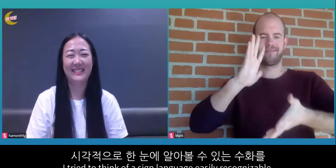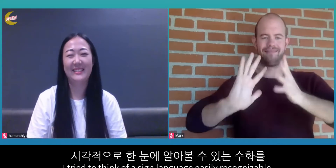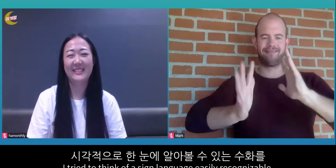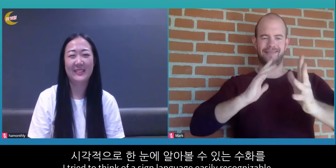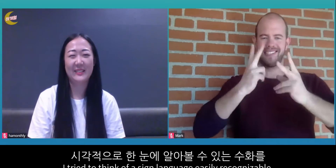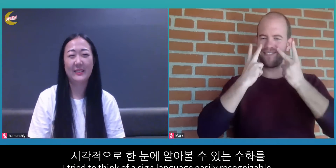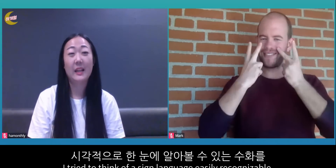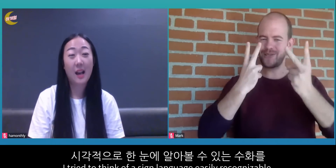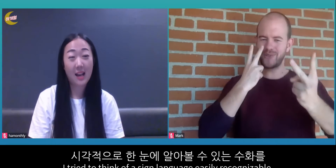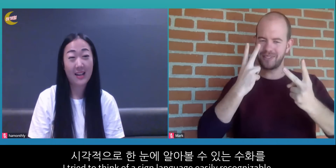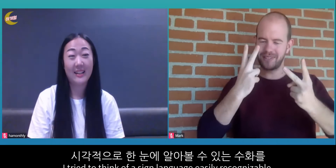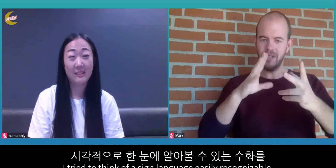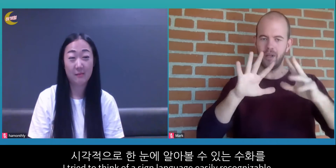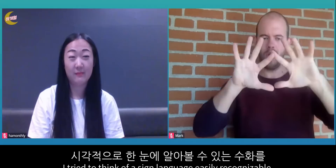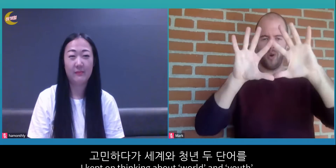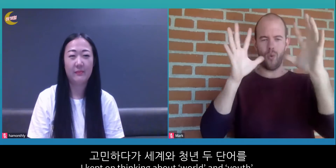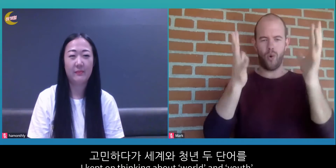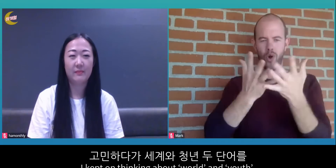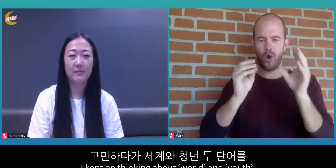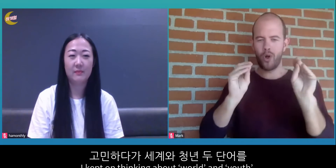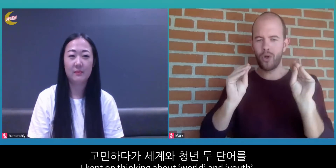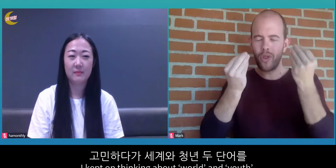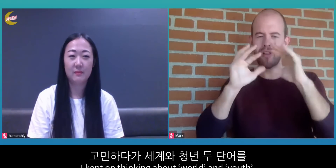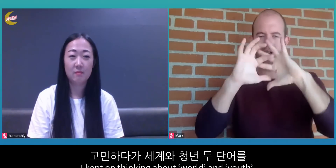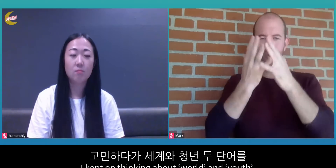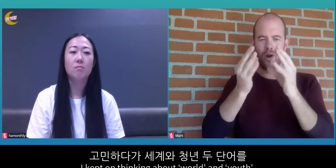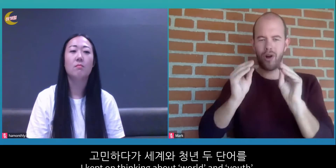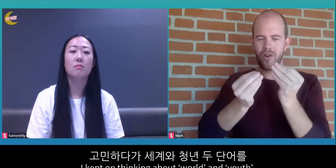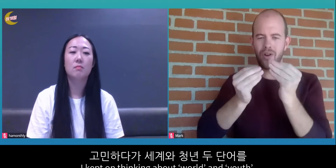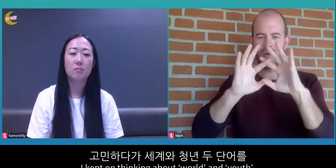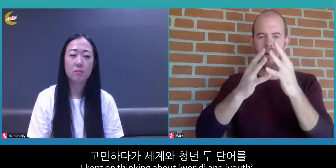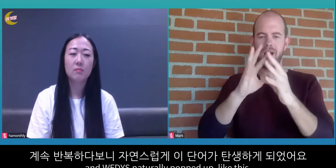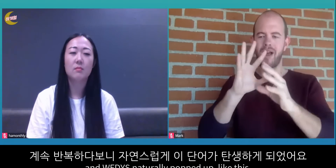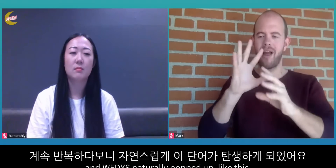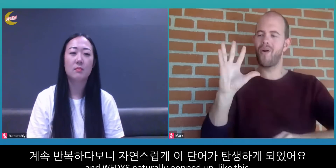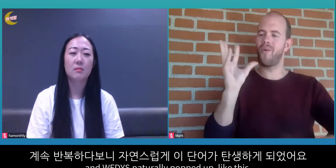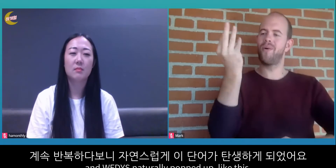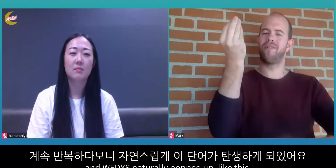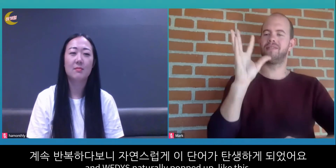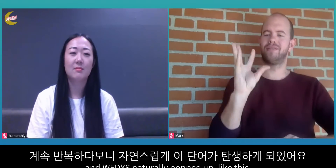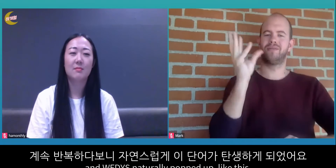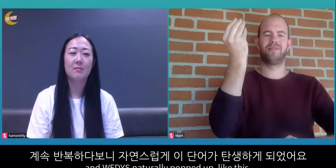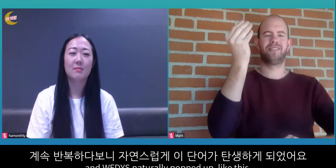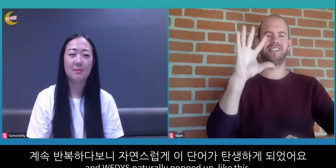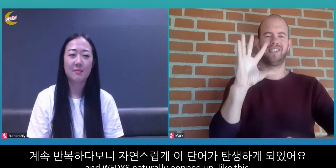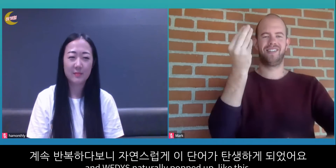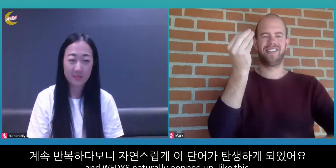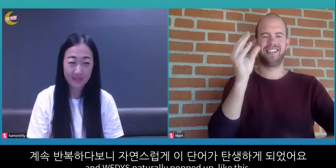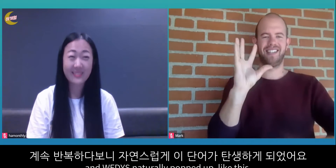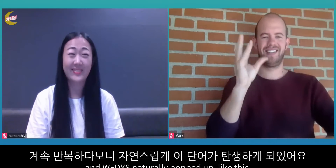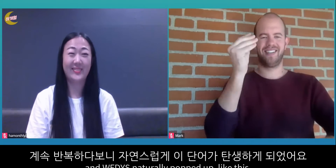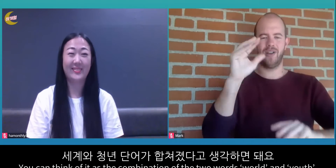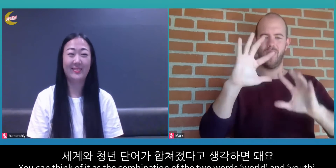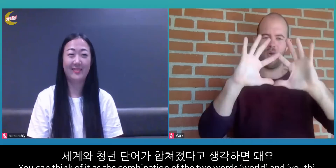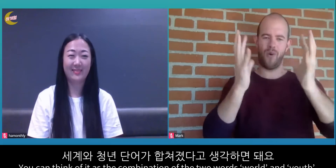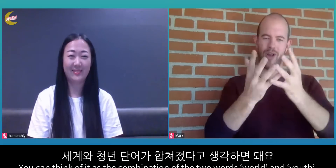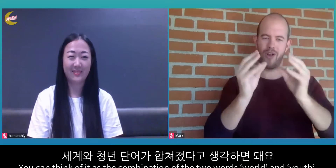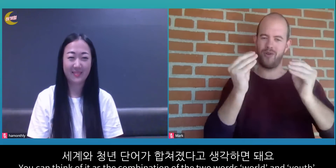指の言葉が苦手なので 、手話がわかりやすいと思いました。 「世界」と「青春」を考え続けると、こういうふうにWFDYSが自然に浮かび上がってきました。